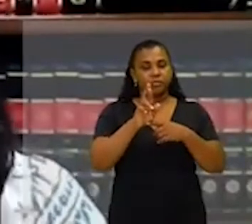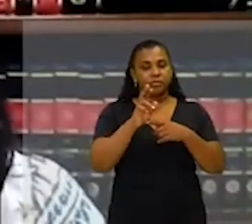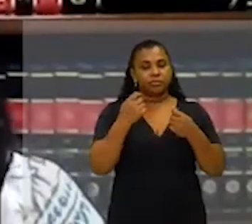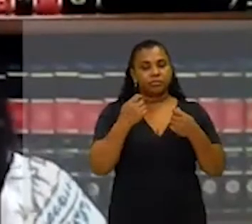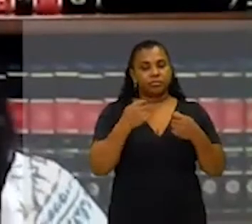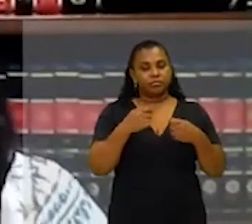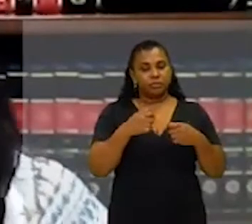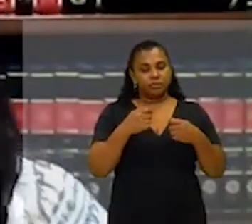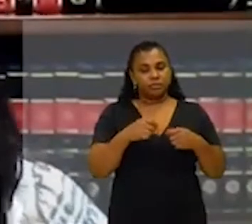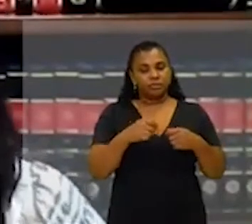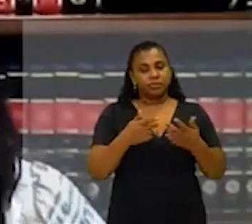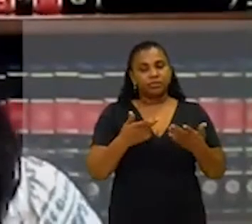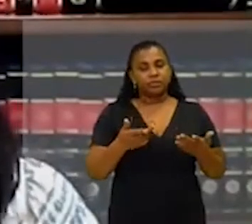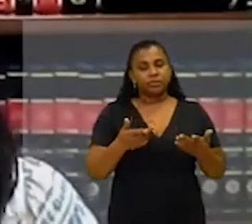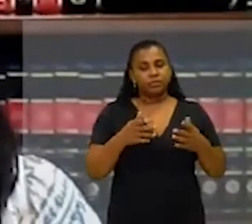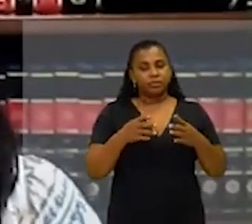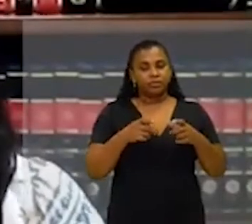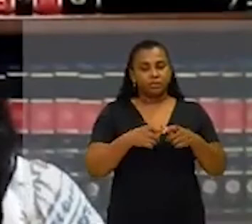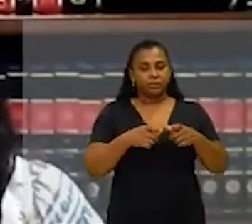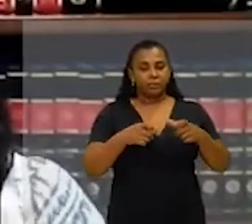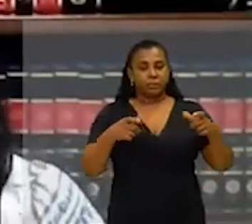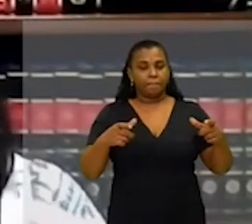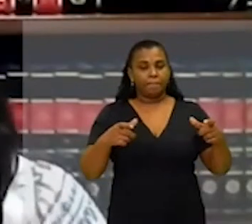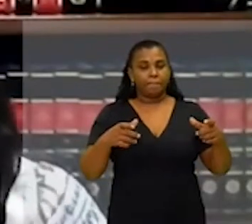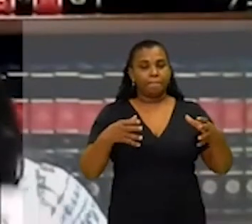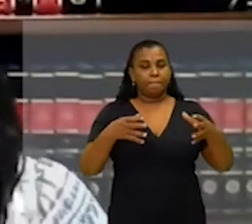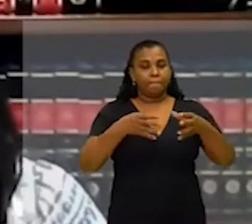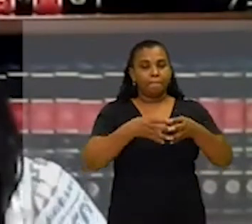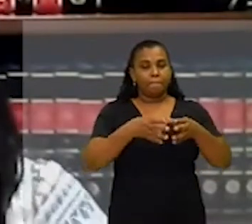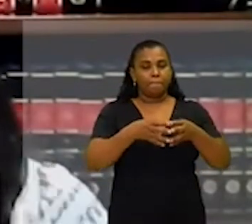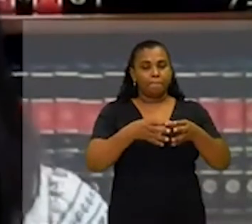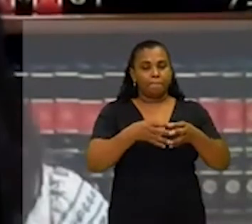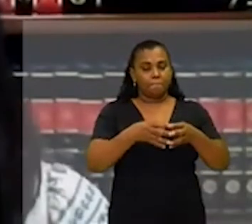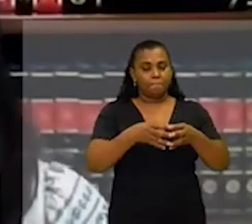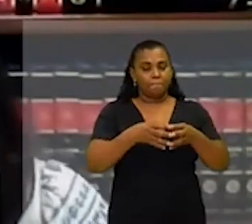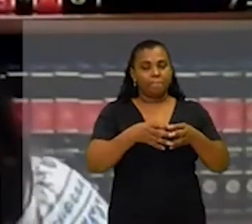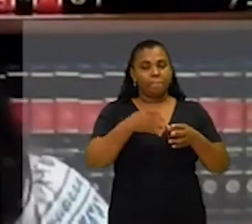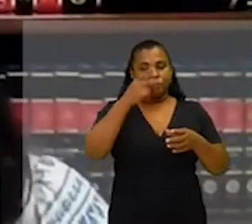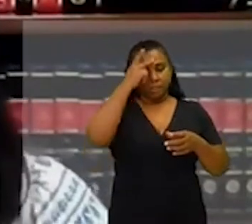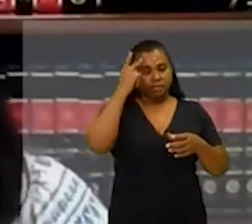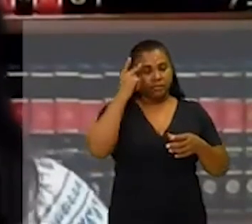representar a maior parte ou pelo menos o maior quantidade possível de interesses da Cidadania